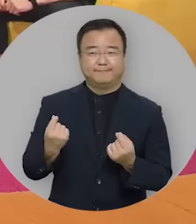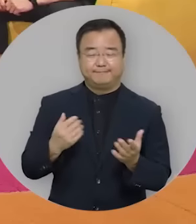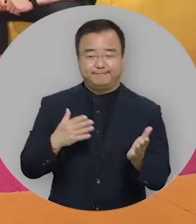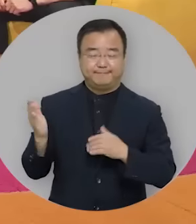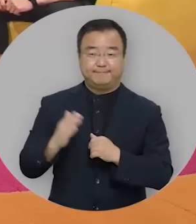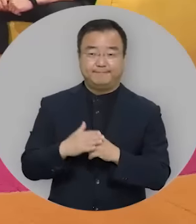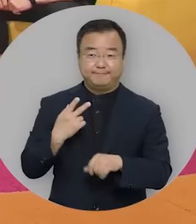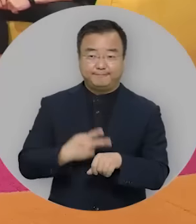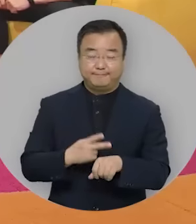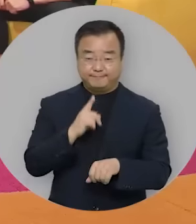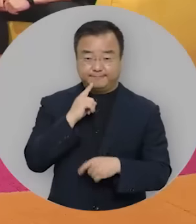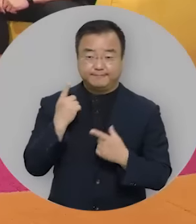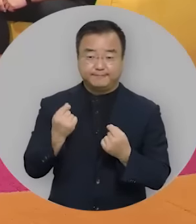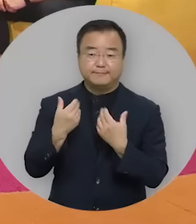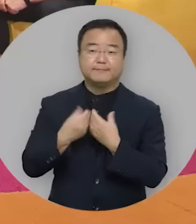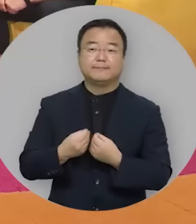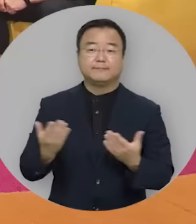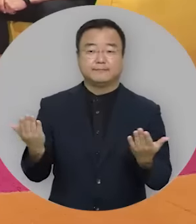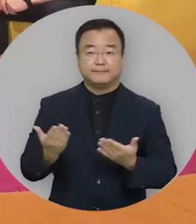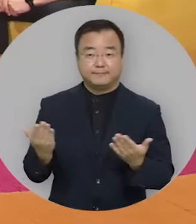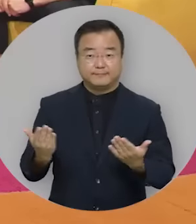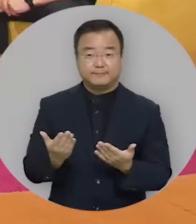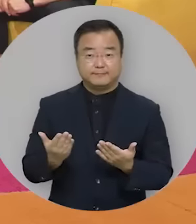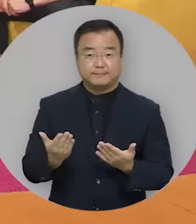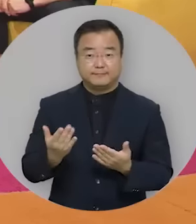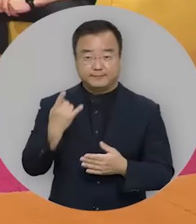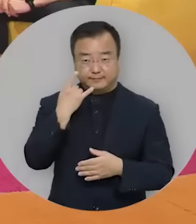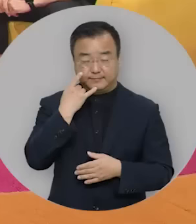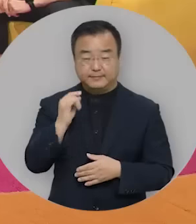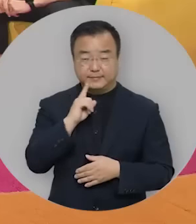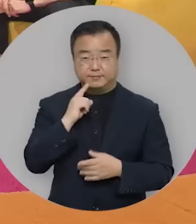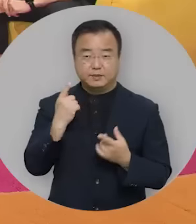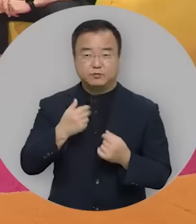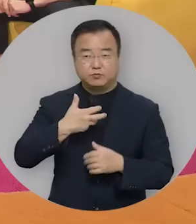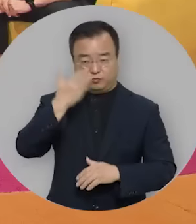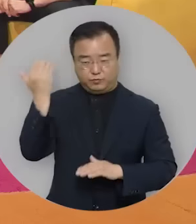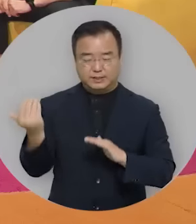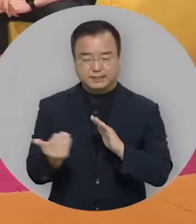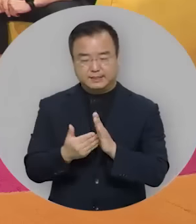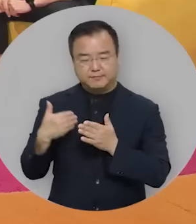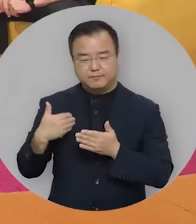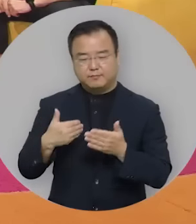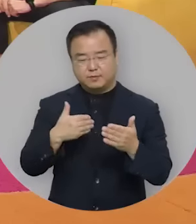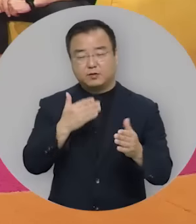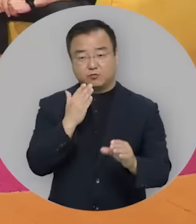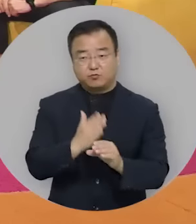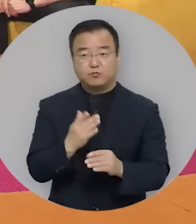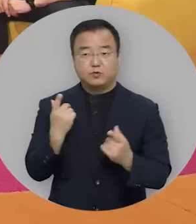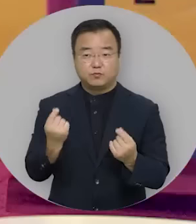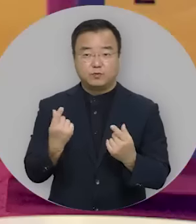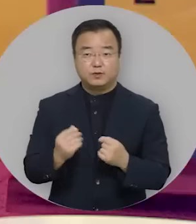지금 선생님이 말씀하신 사례가 제가 볼 때는 어머님의 꿈을 실현하고 있는 과정인 것 같고요.